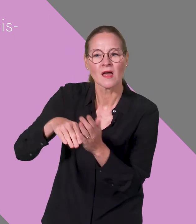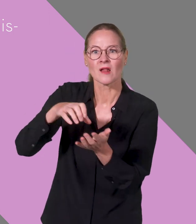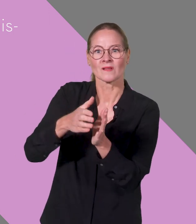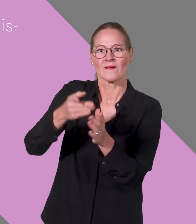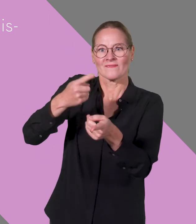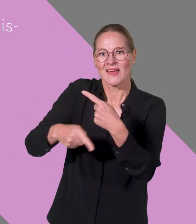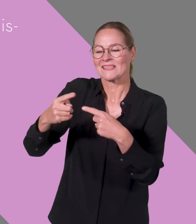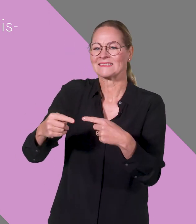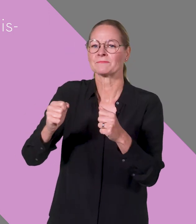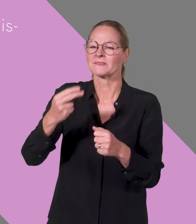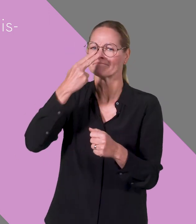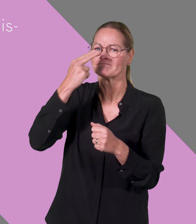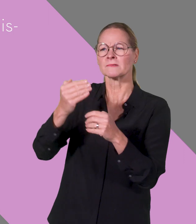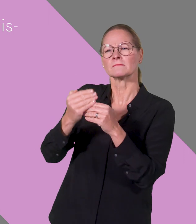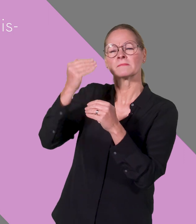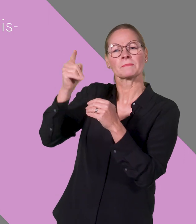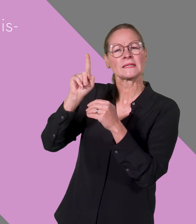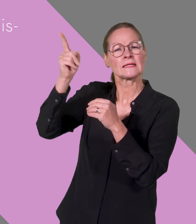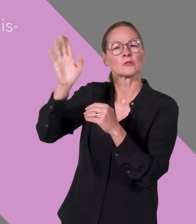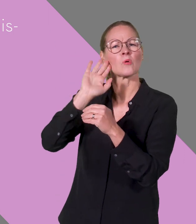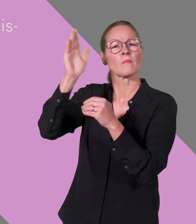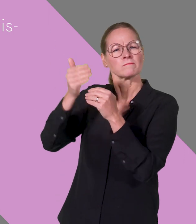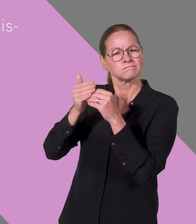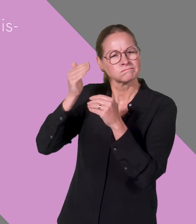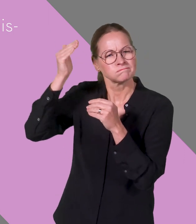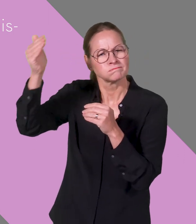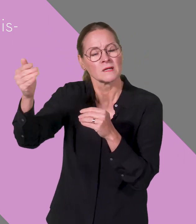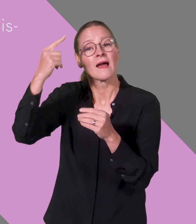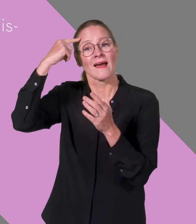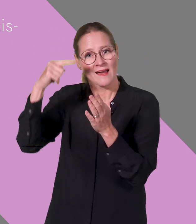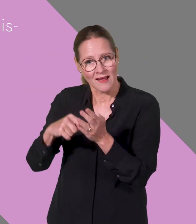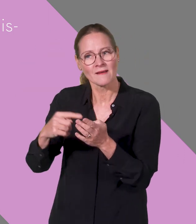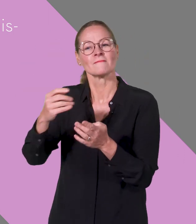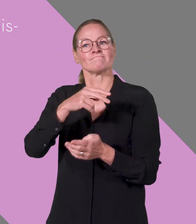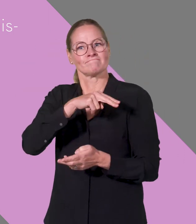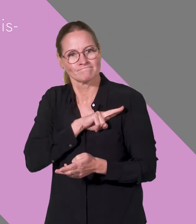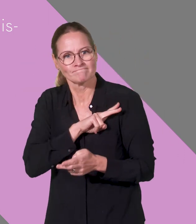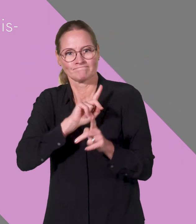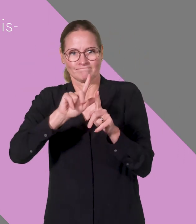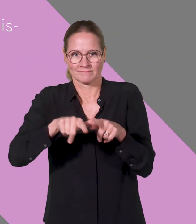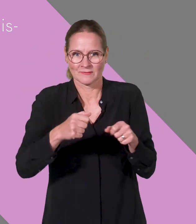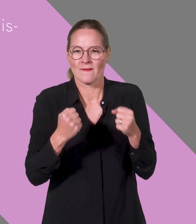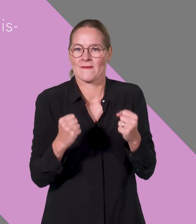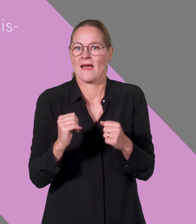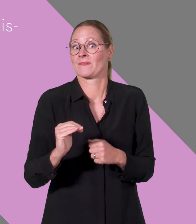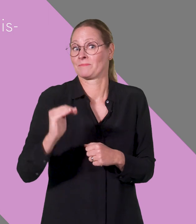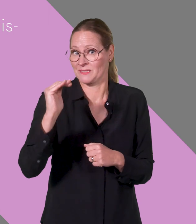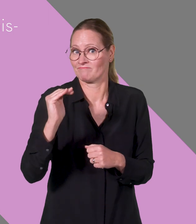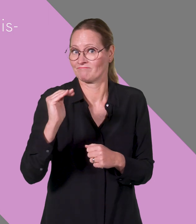eikä hallituskausille, vaan siinä katsotaan kauemmas tulevaisuuteen. Näin ollen myös sen velvoittavuus ja sitovuus ovat vahvempia.